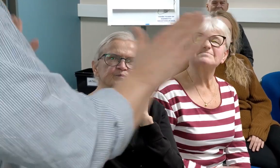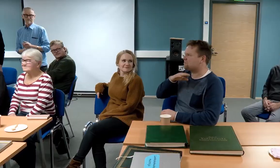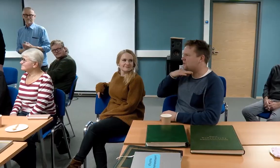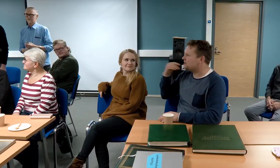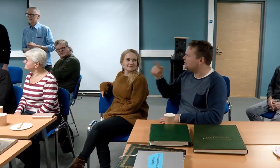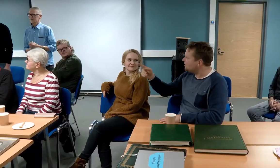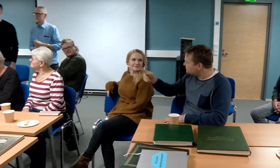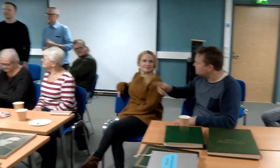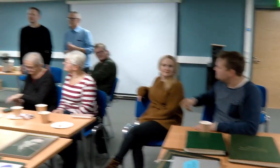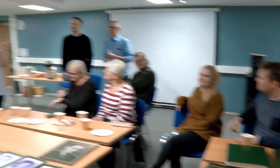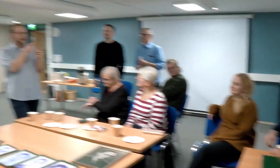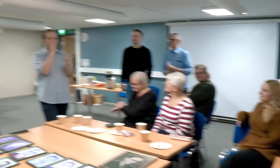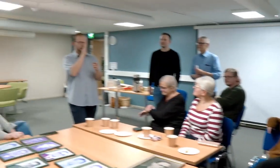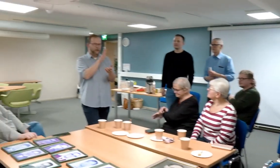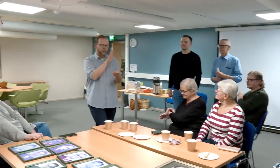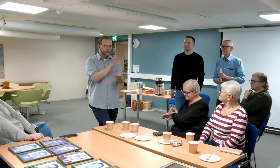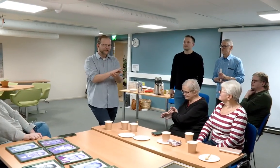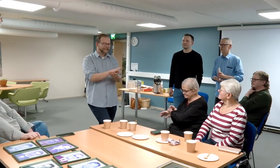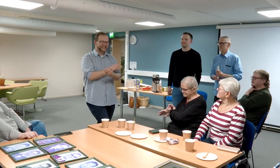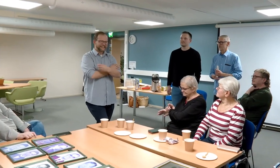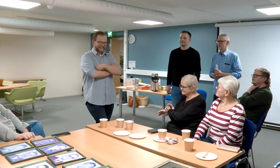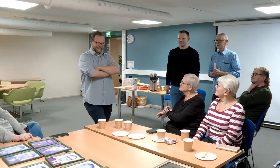Tätä yhdistystä en unohda koskaan.